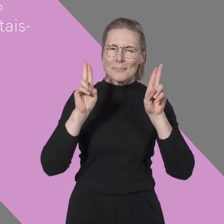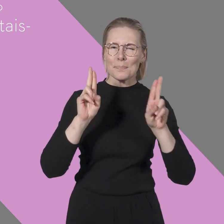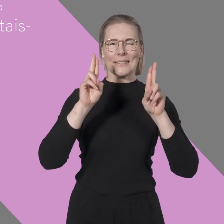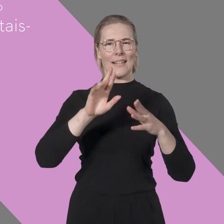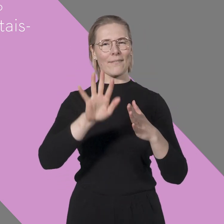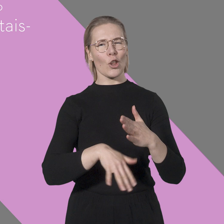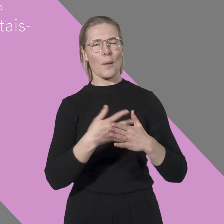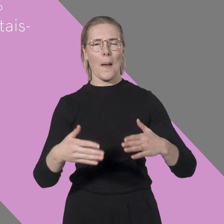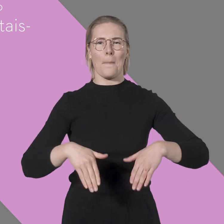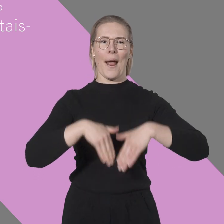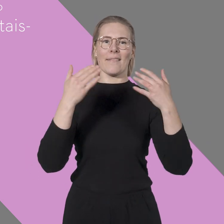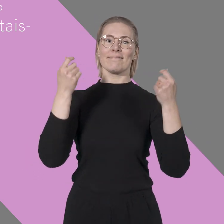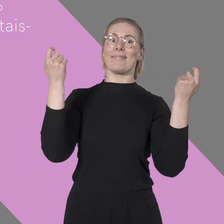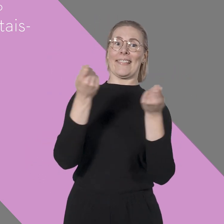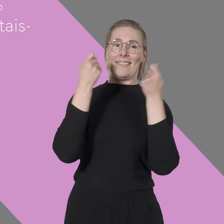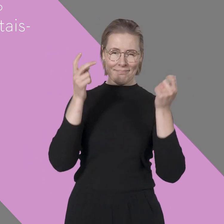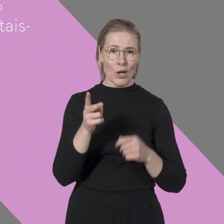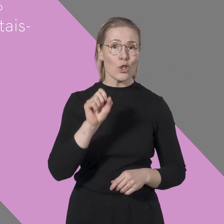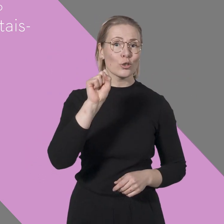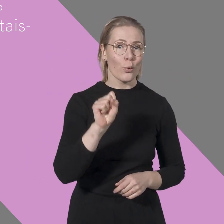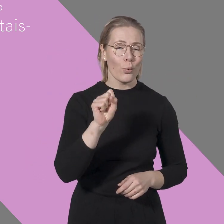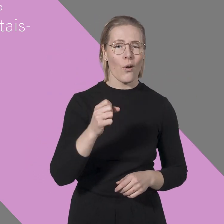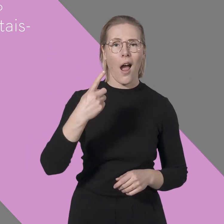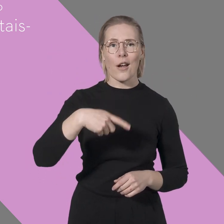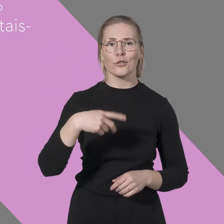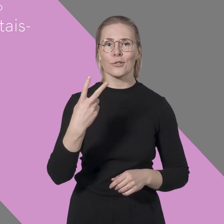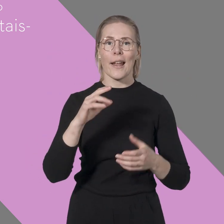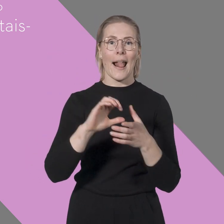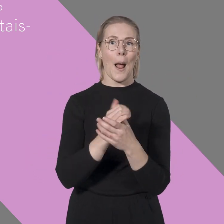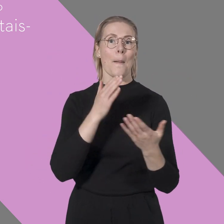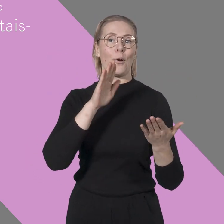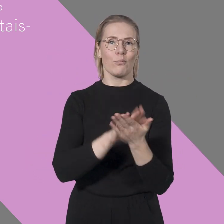Varsinaista Viittomakielen päivää vietetään sunnuntaina 12.2.